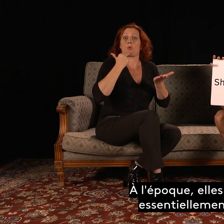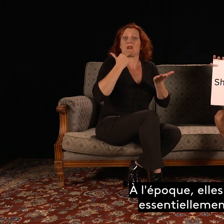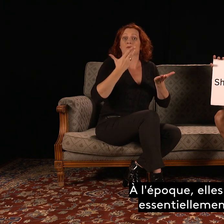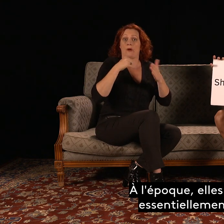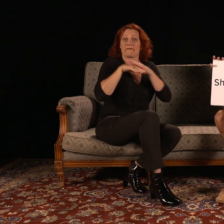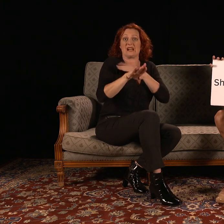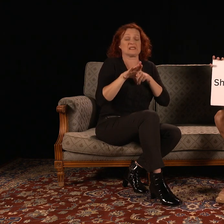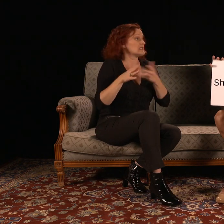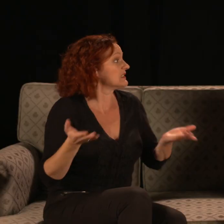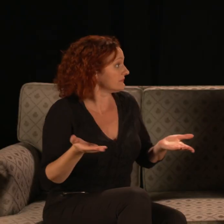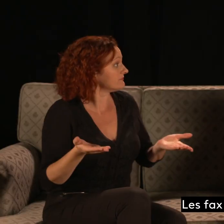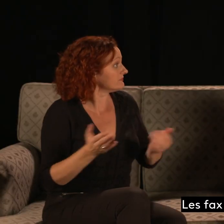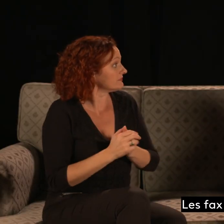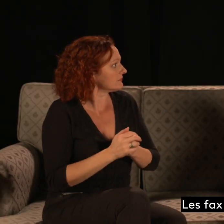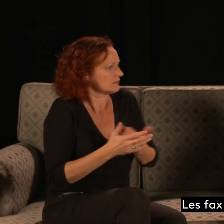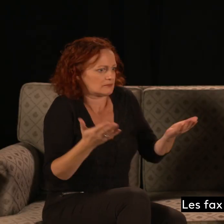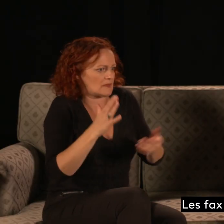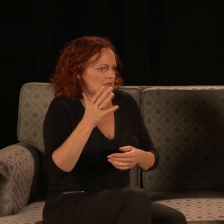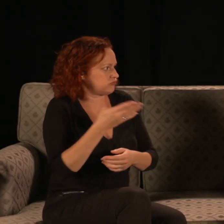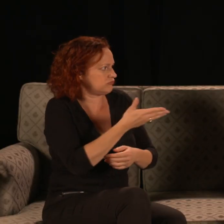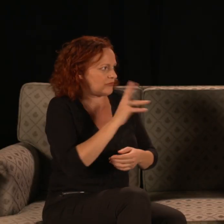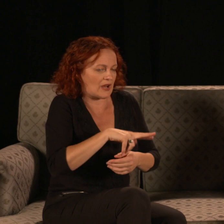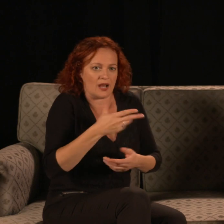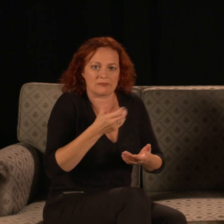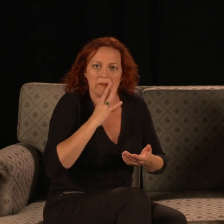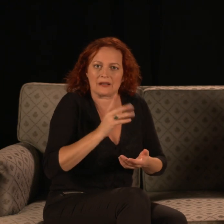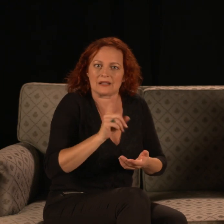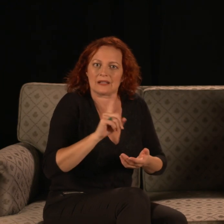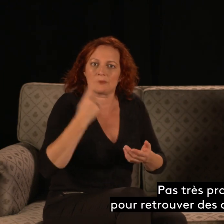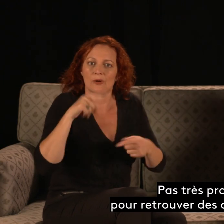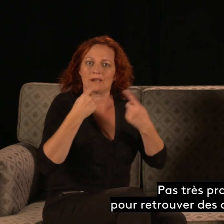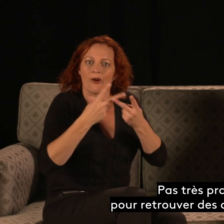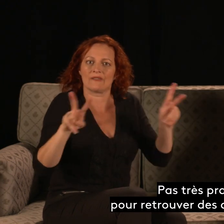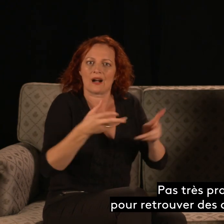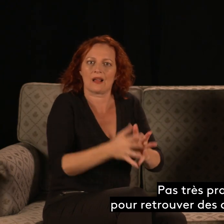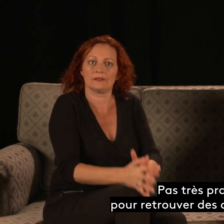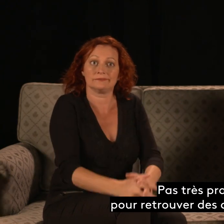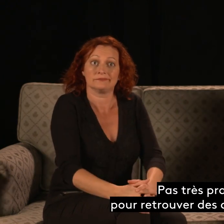Les fax !? Pas très pratique pour retrouver des amis en ville.